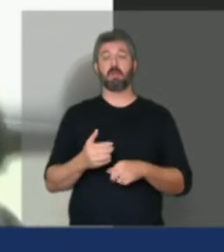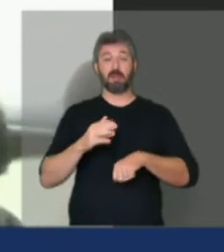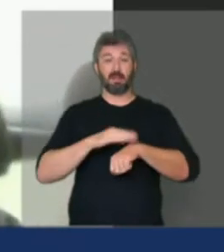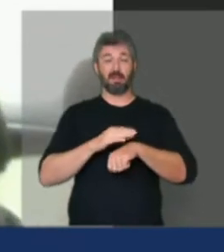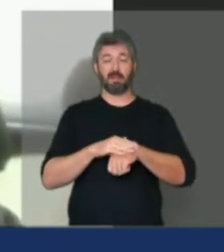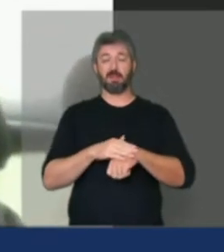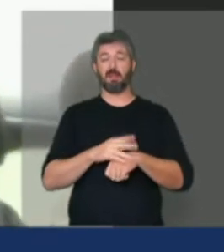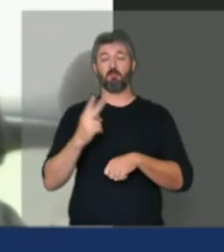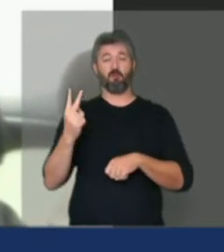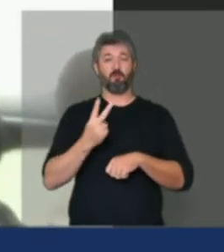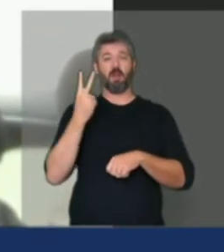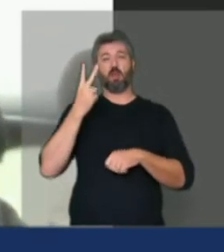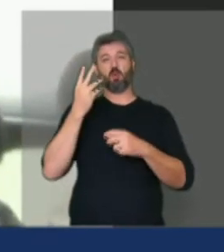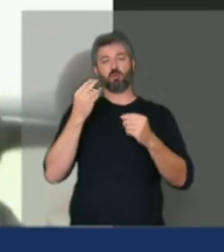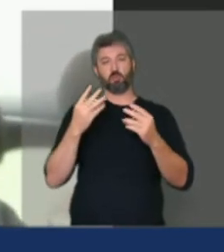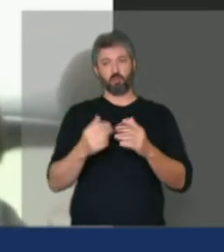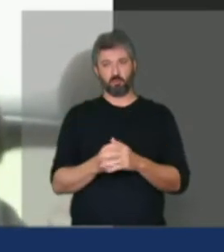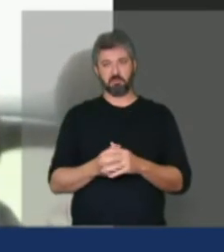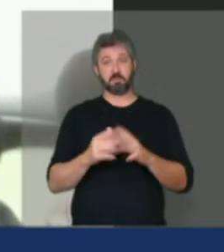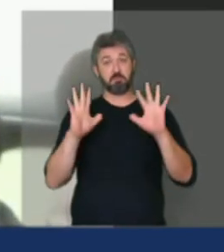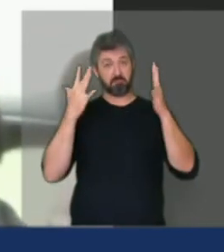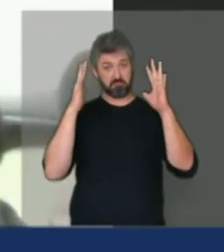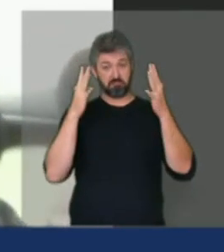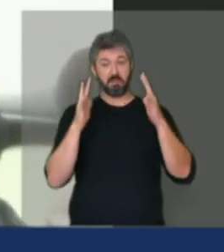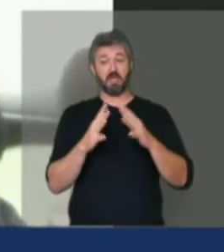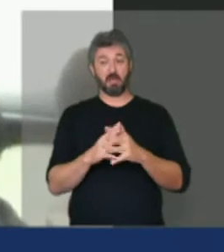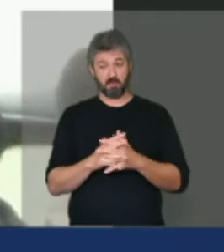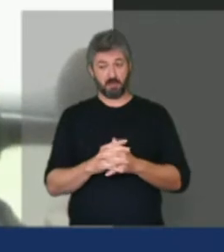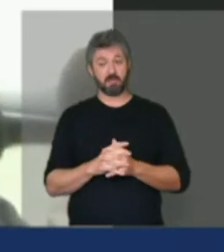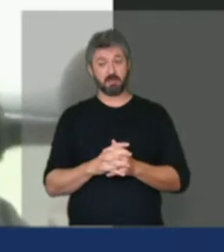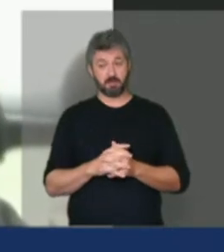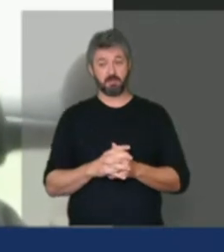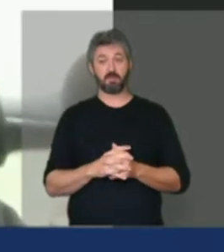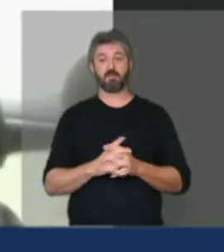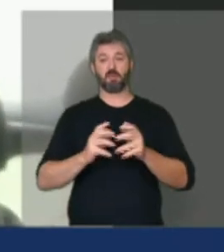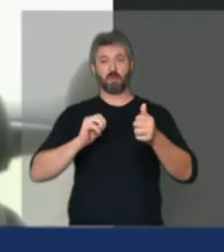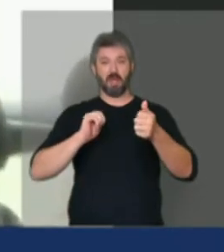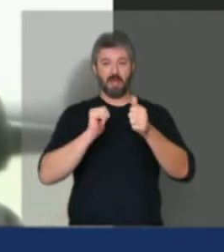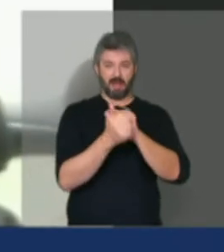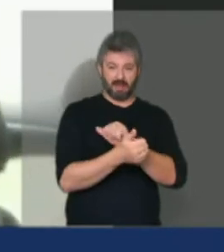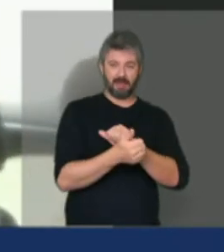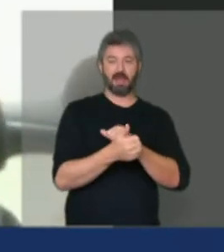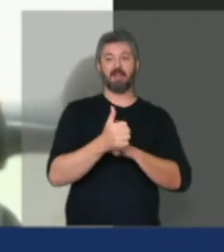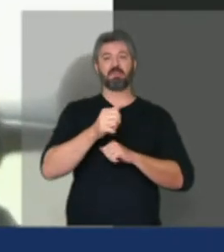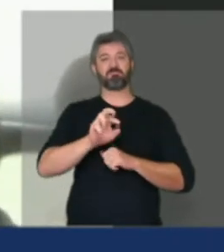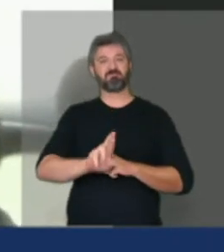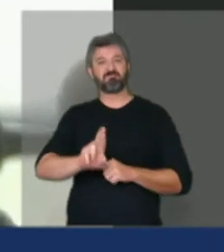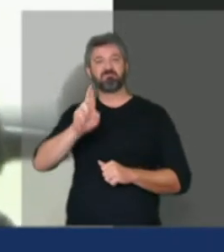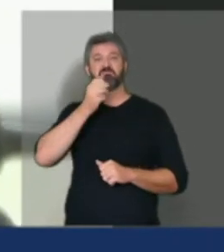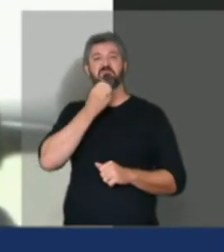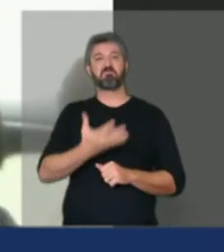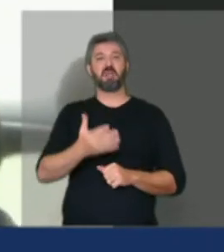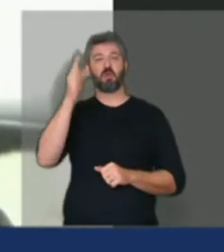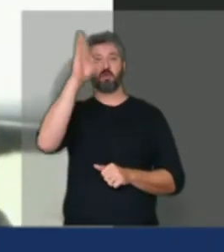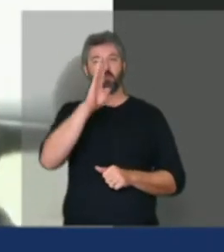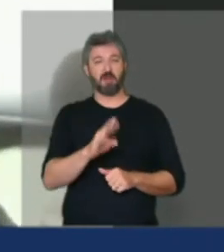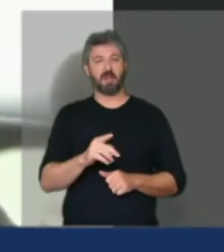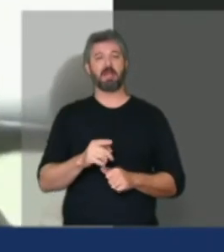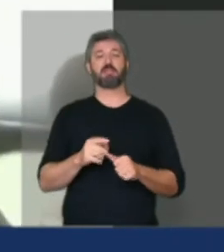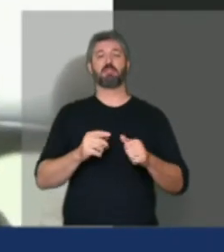QUE NÓS TEMOS PARA PARABENIZAR OS NOSSOS ATLETAS QUE ESTÃO REPRESENTANDO O BRASIL NOS JOGOS OLÍMPICOS. O